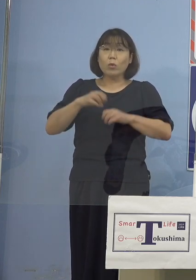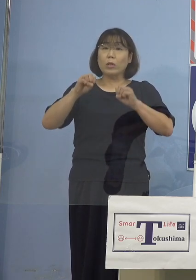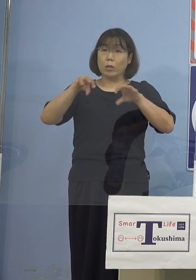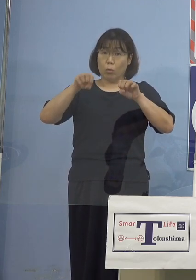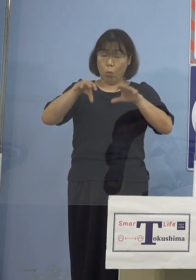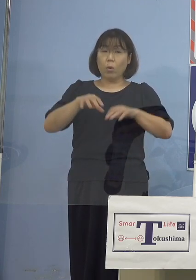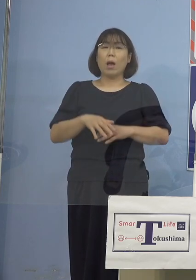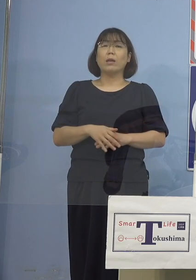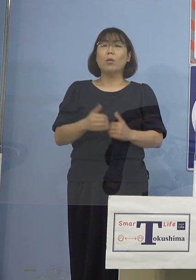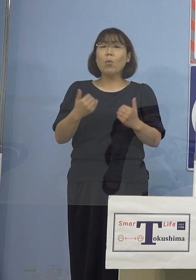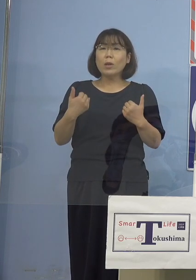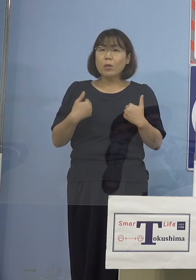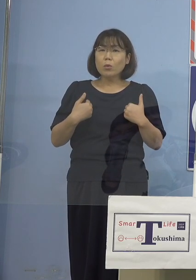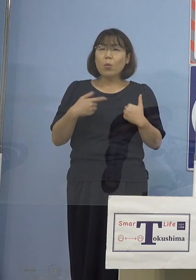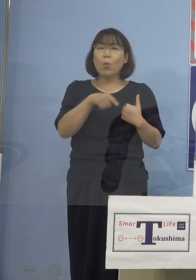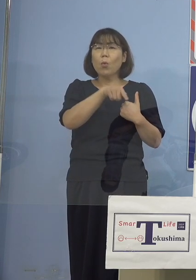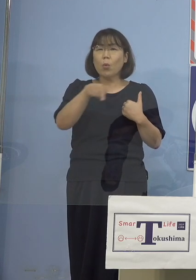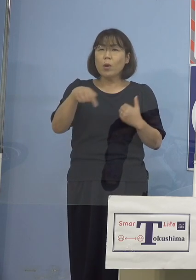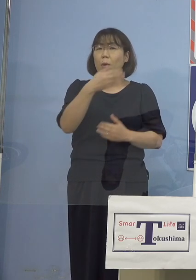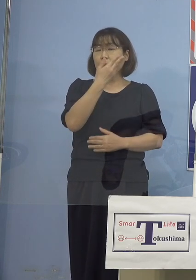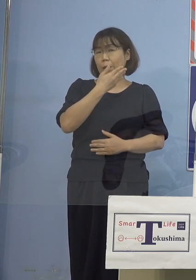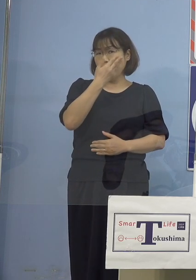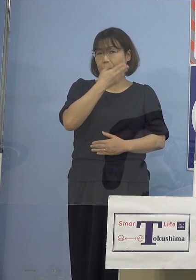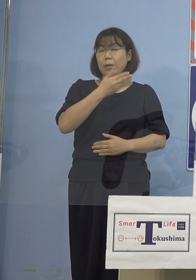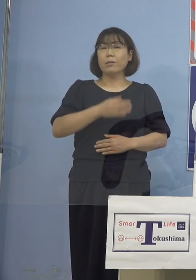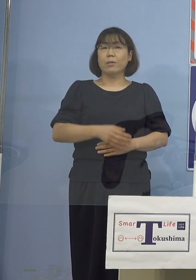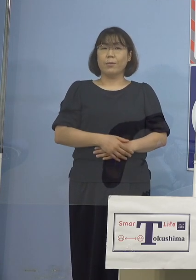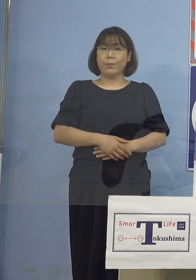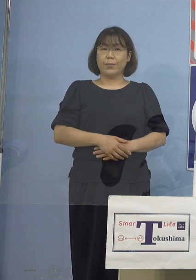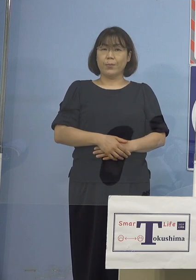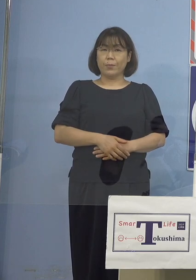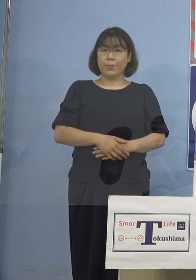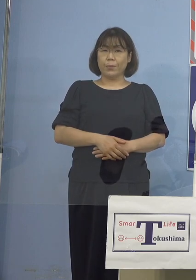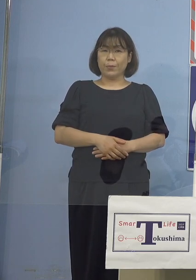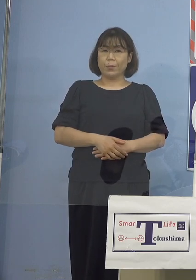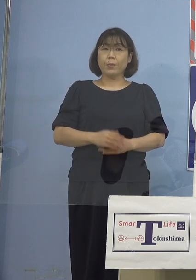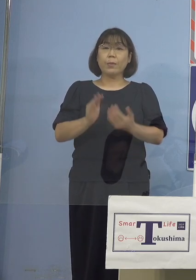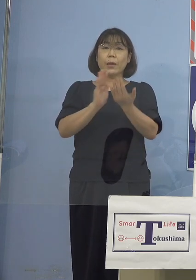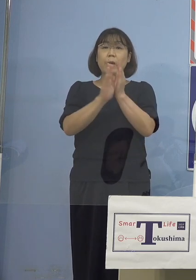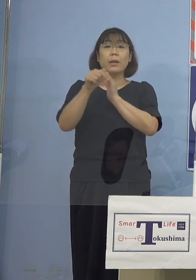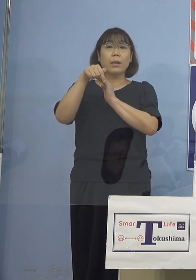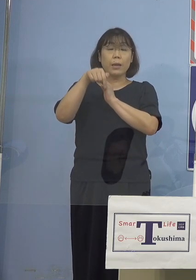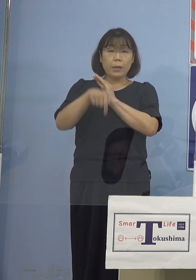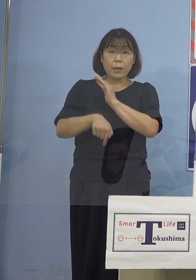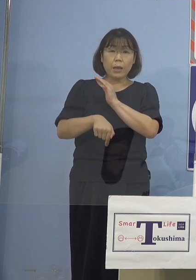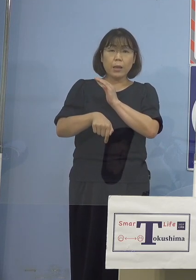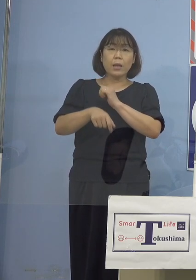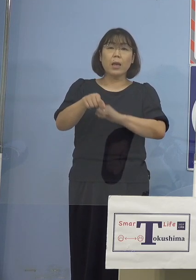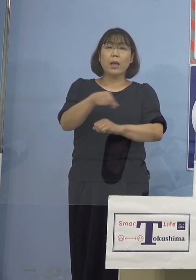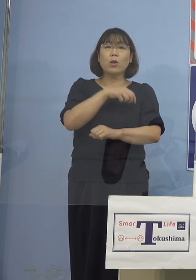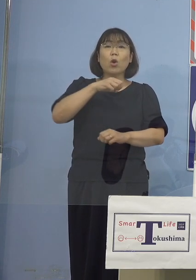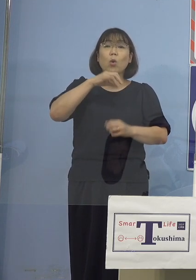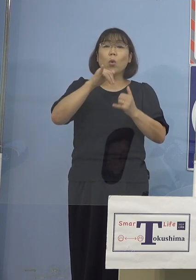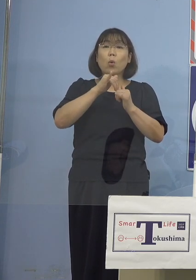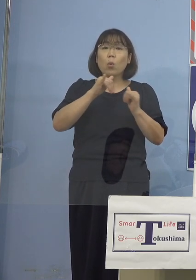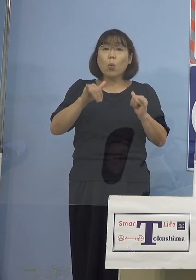やはりこうした点は大変重要になっておりますし また県内では特に高齢者の皆さん方を中心として